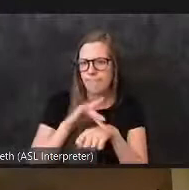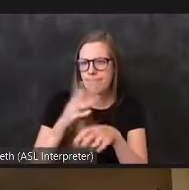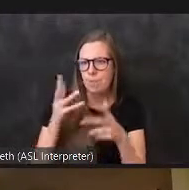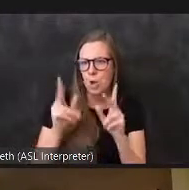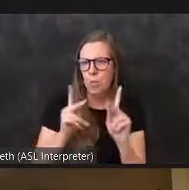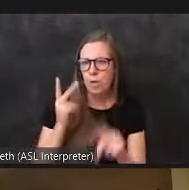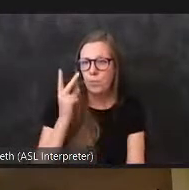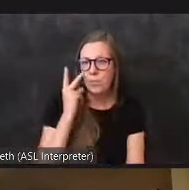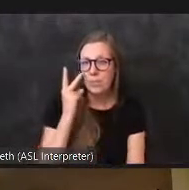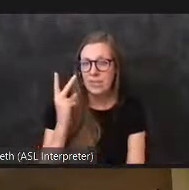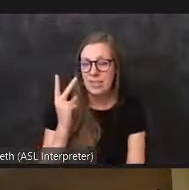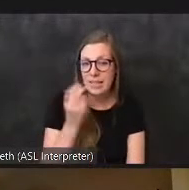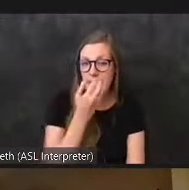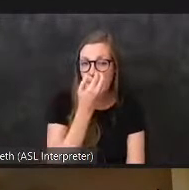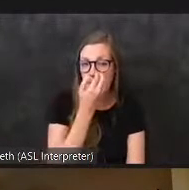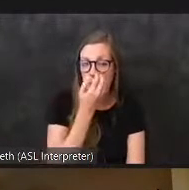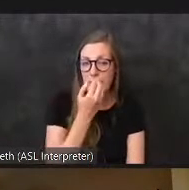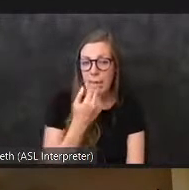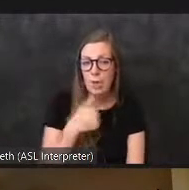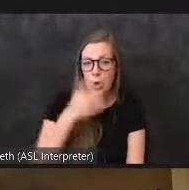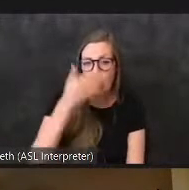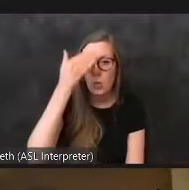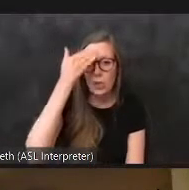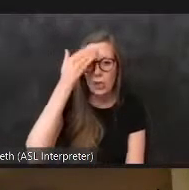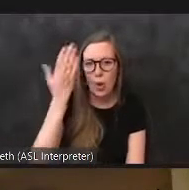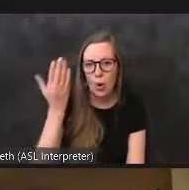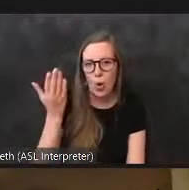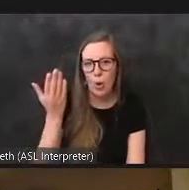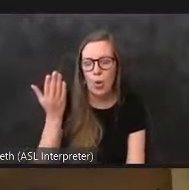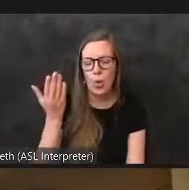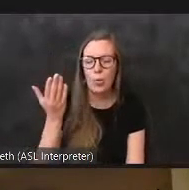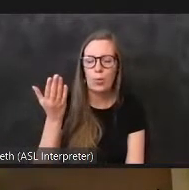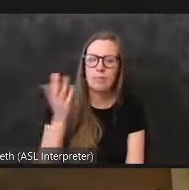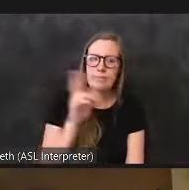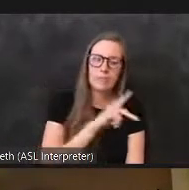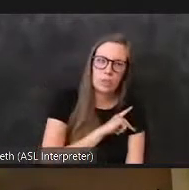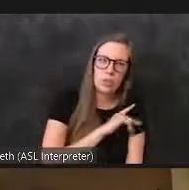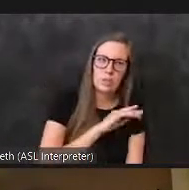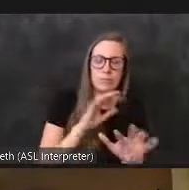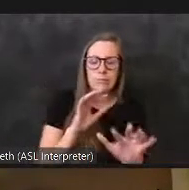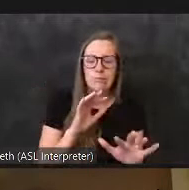es lo que las personas están viendo en el reino de la salud mental? Yo sé que personalmente anéc local.